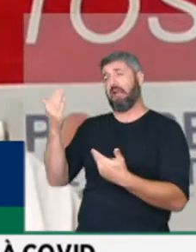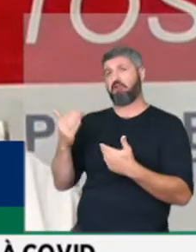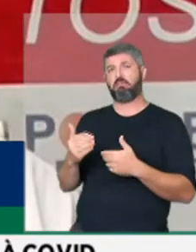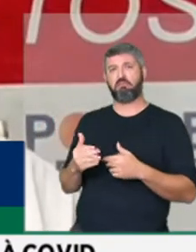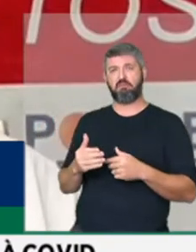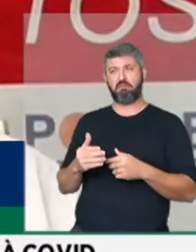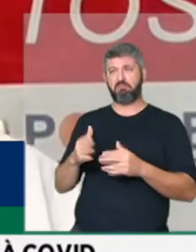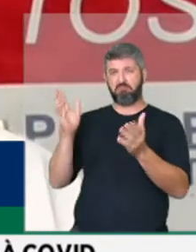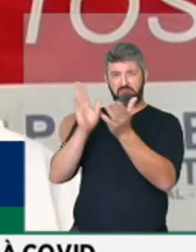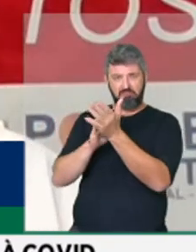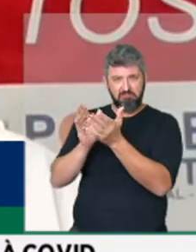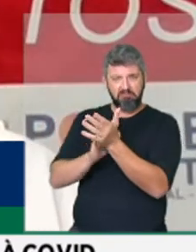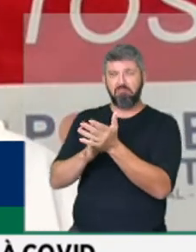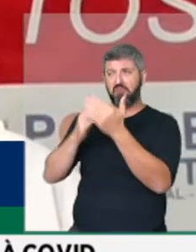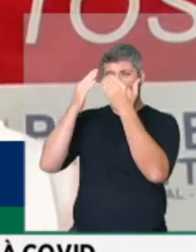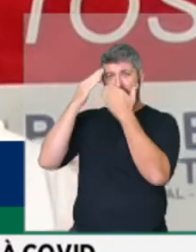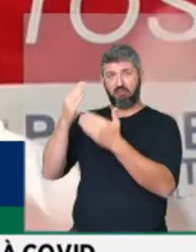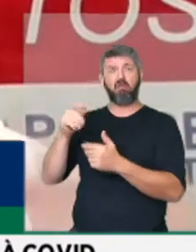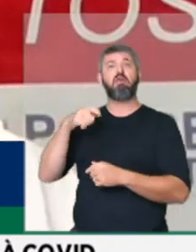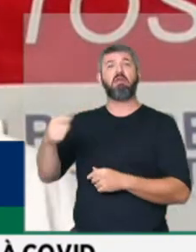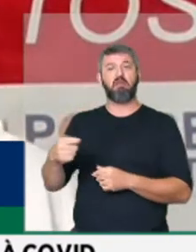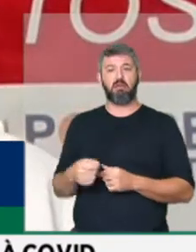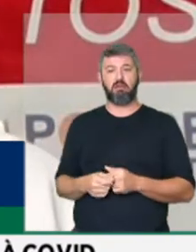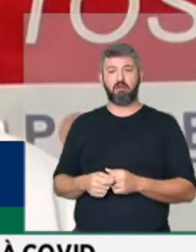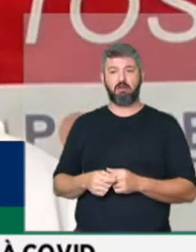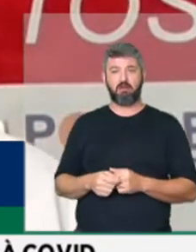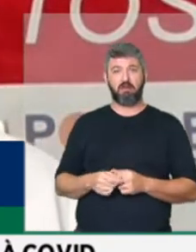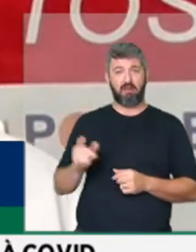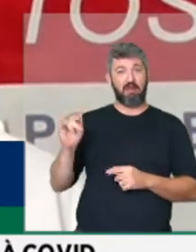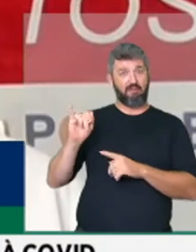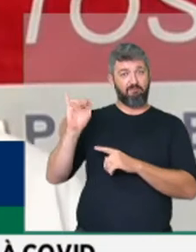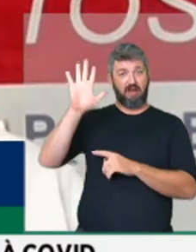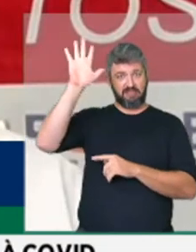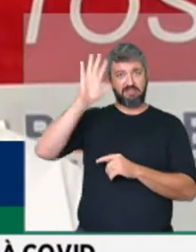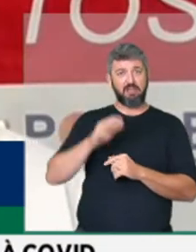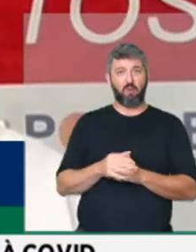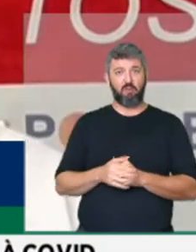VAMOS VER OS NÚMEROS DA ECONOMIA, DO MINISTRO DA ECONOMIA A INFLAÇÃO, NOS ÚLTIMOS 12 MESES, JÁ PASSOU